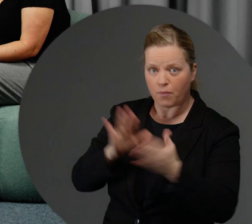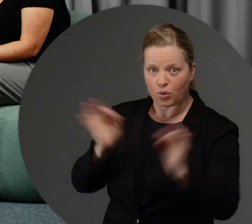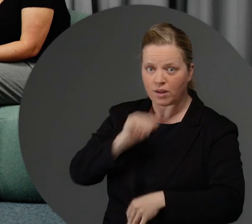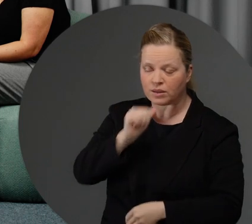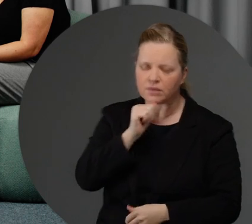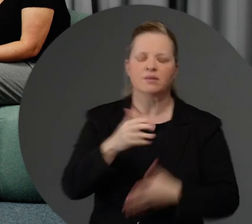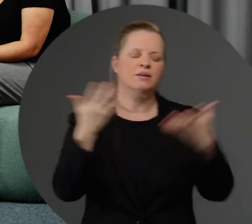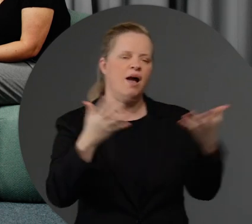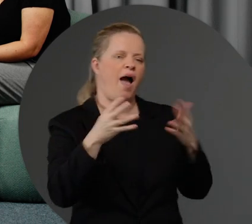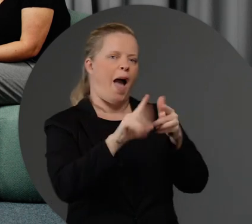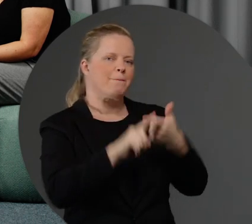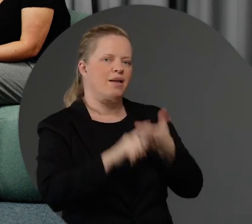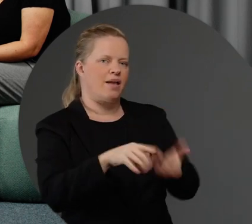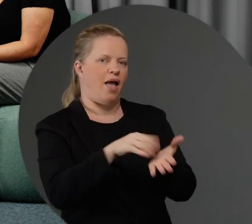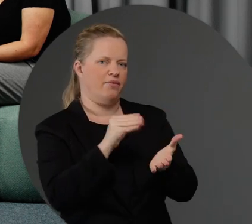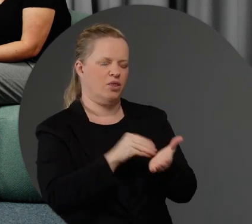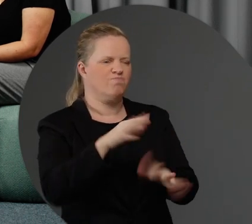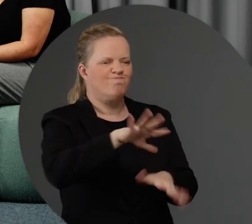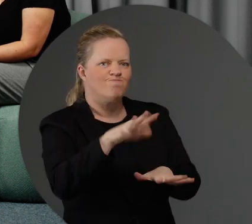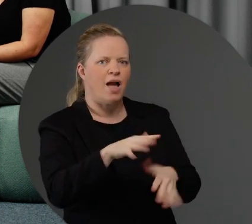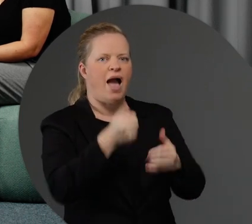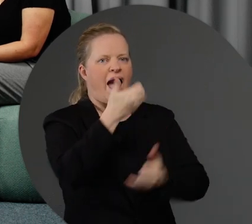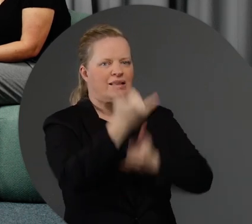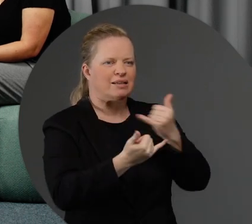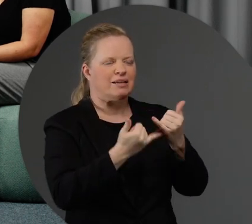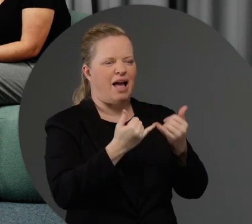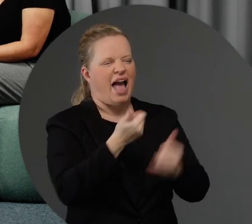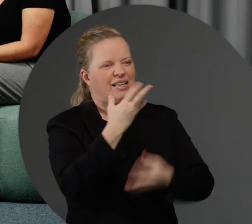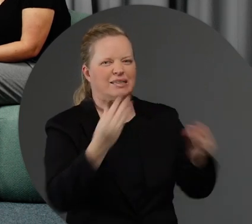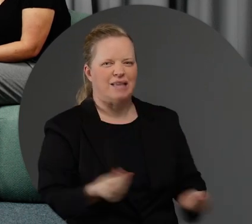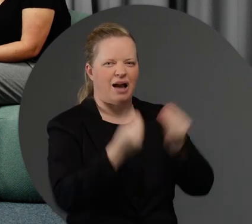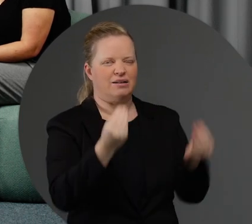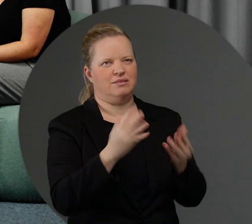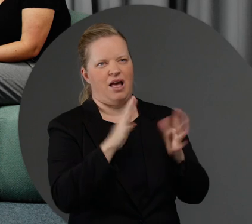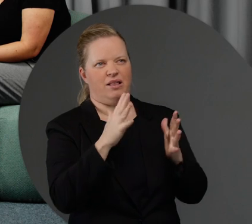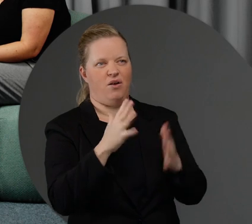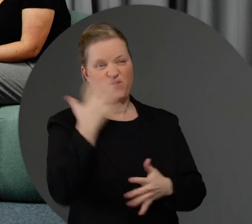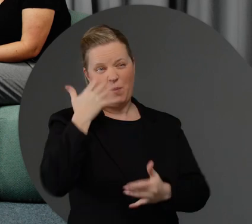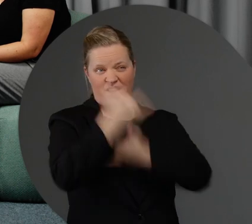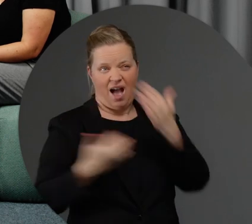Kommt auf die Anwendung an, ich würde sagen mittelmäßig, es gibt leider Dinge, die sich ja seit, na ja, guten fünf Jahren